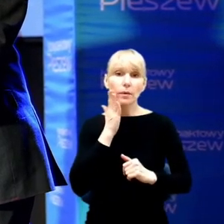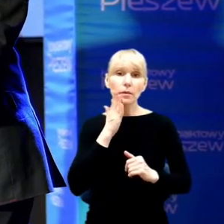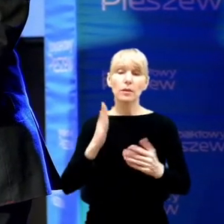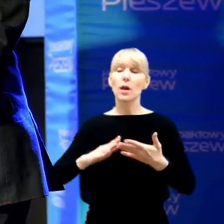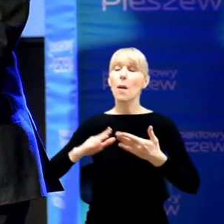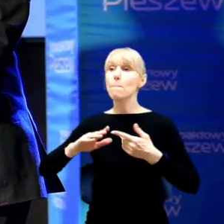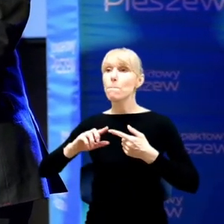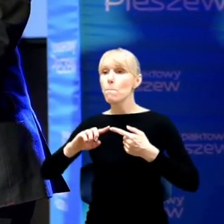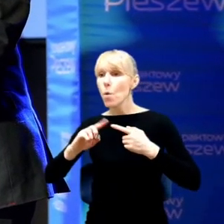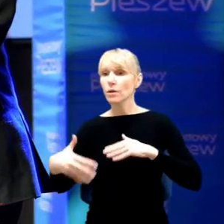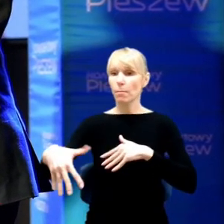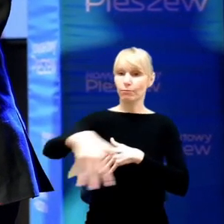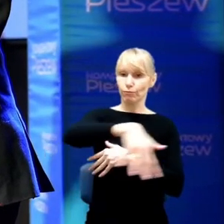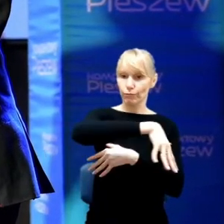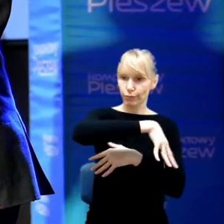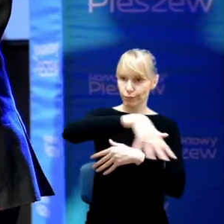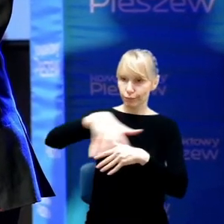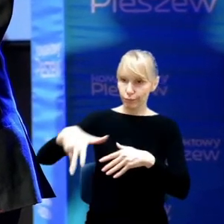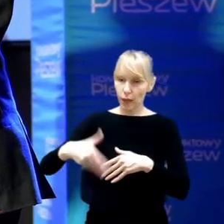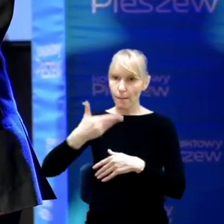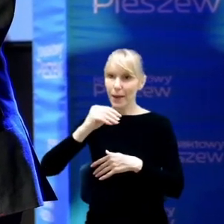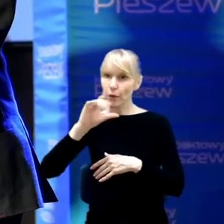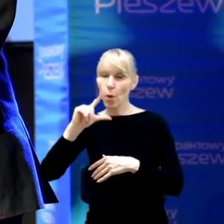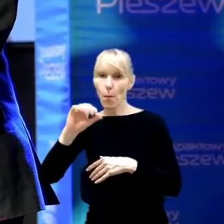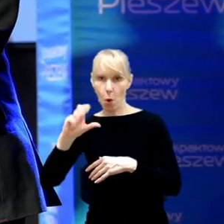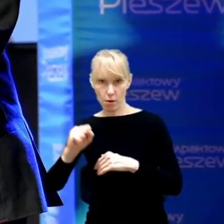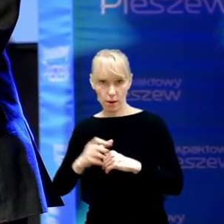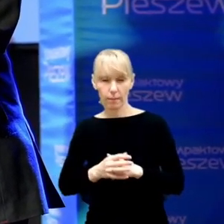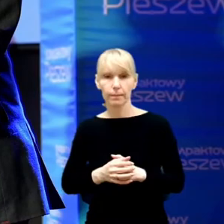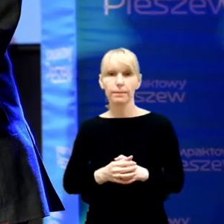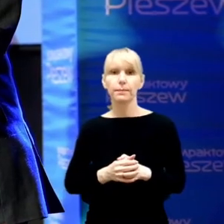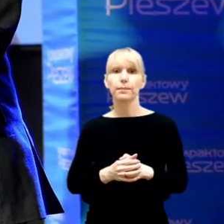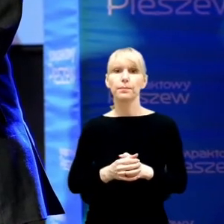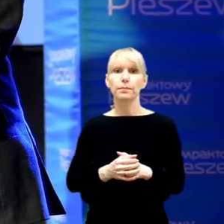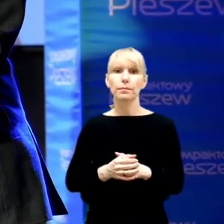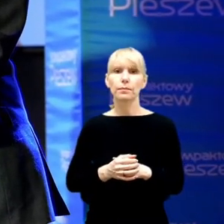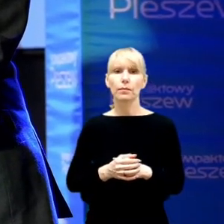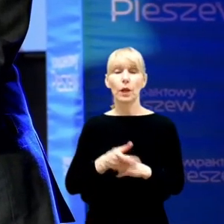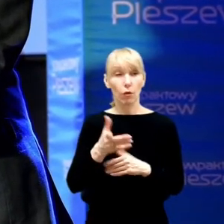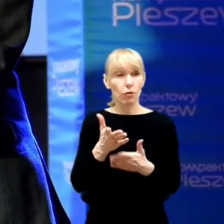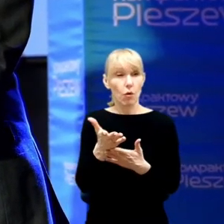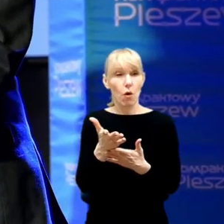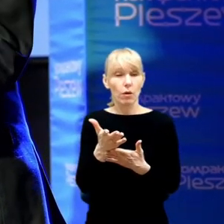staje się jednym z kluczowych wyzwań dla tych miast.